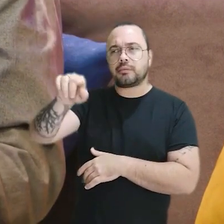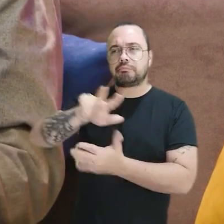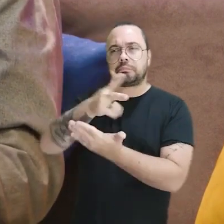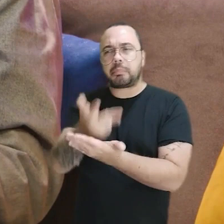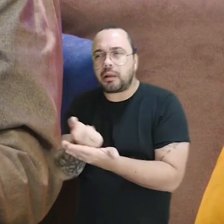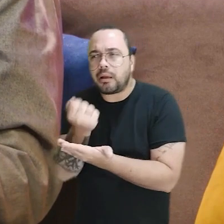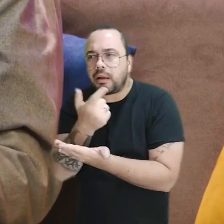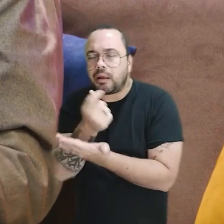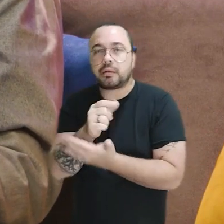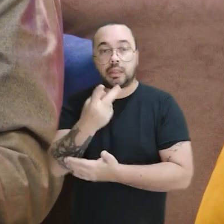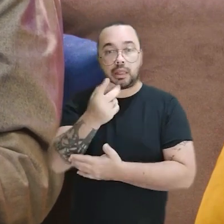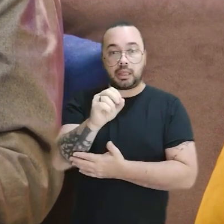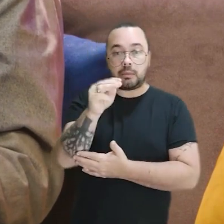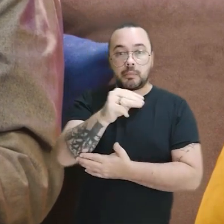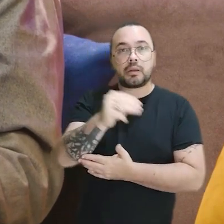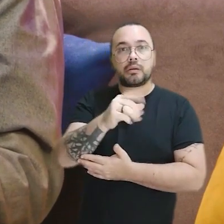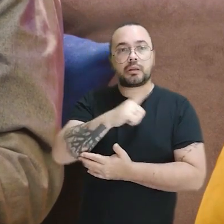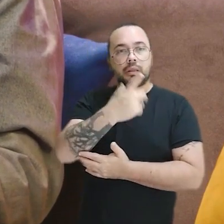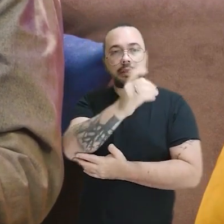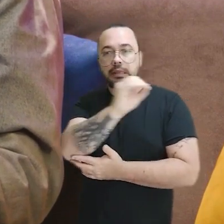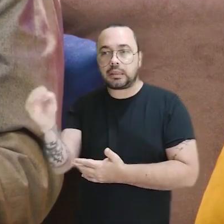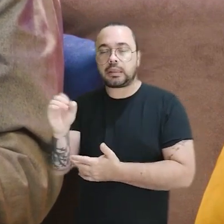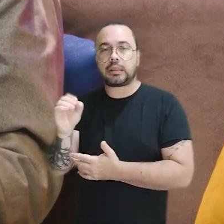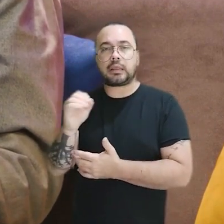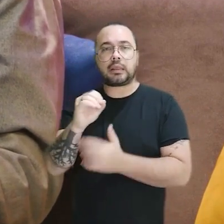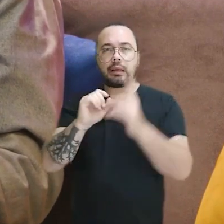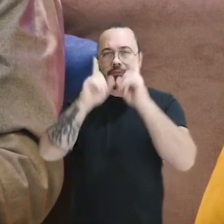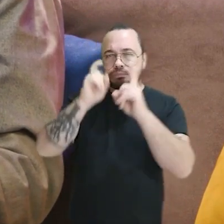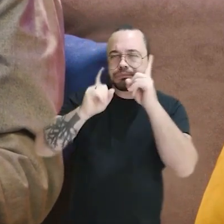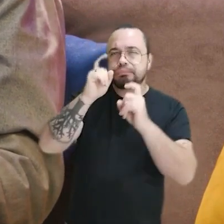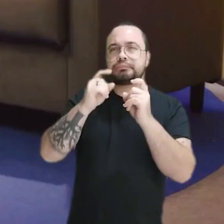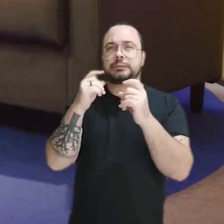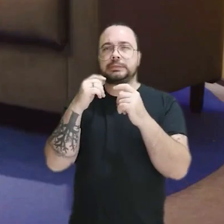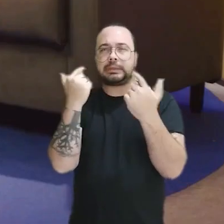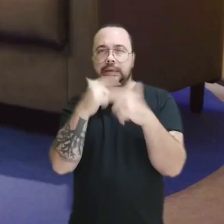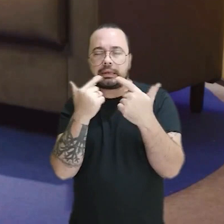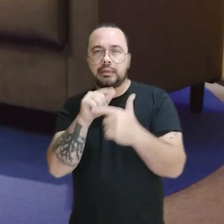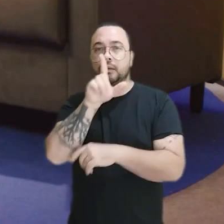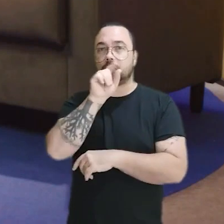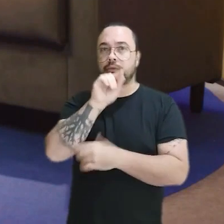em menos de 10 min tem 100 memes engraçadíssimos no Twitter. Eu acho que a gente tinha que pensar um pouco